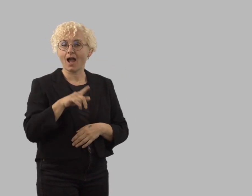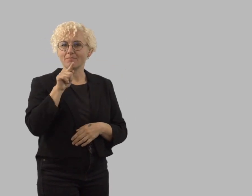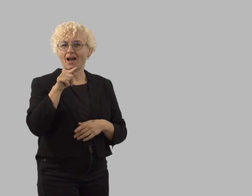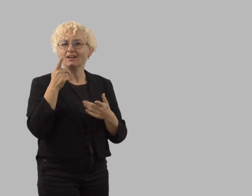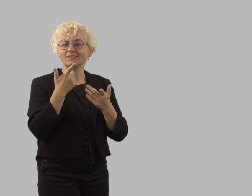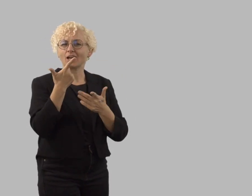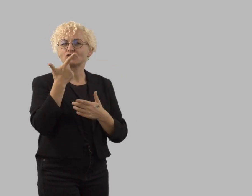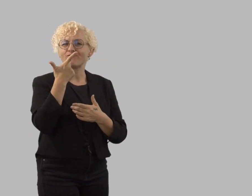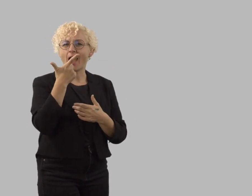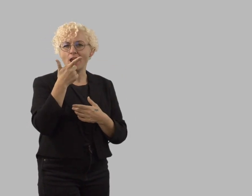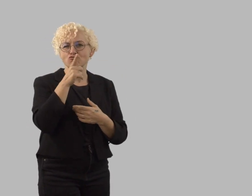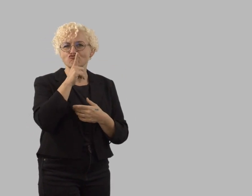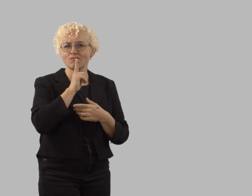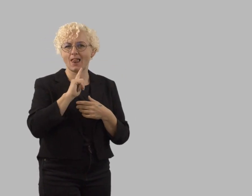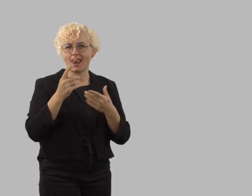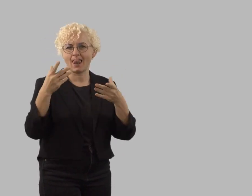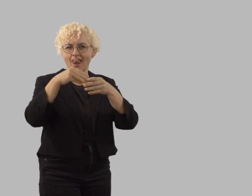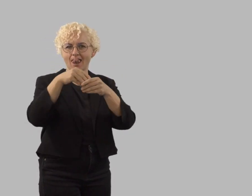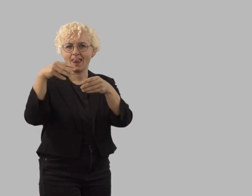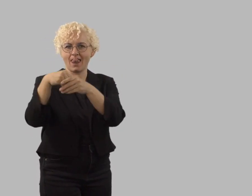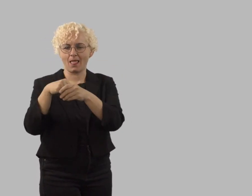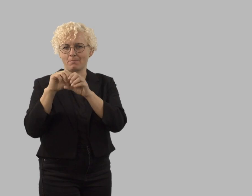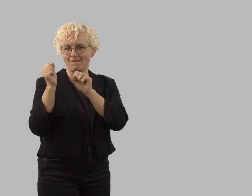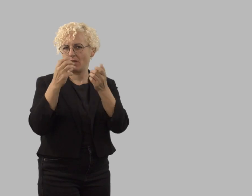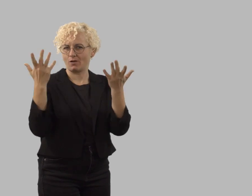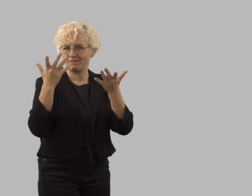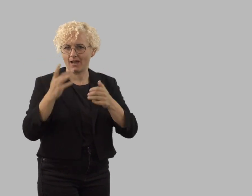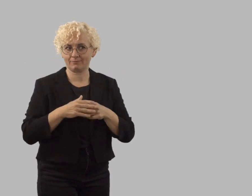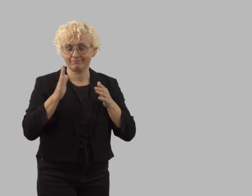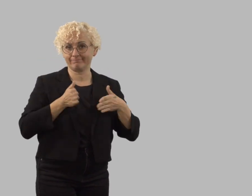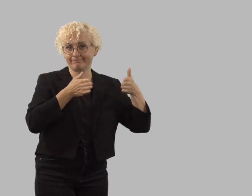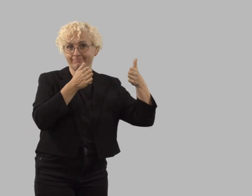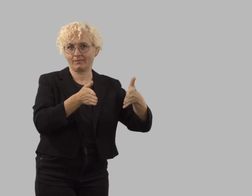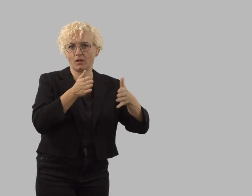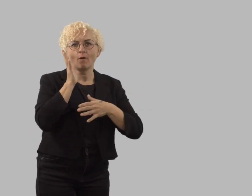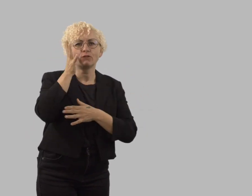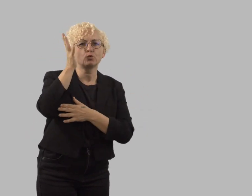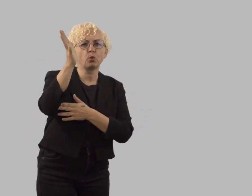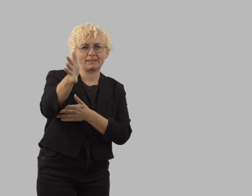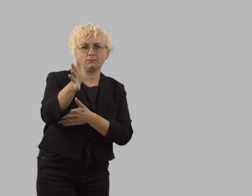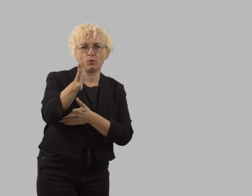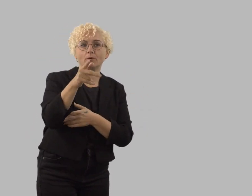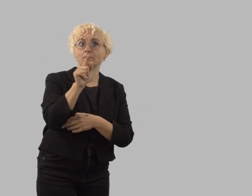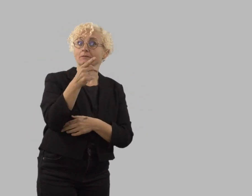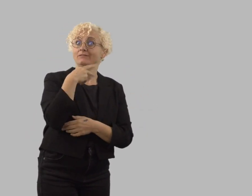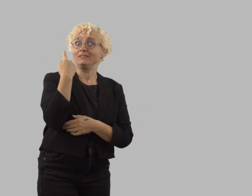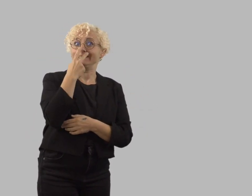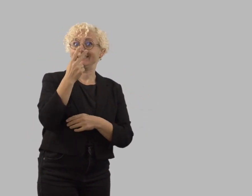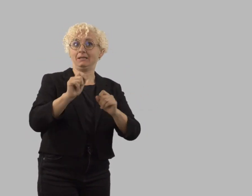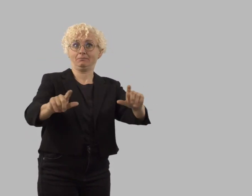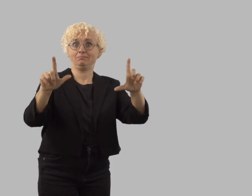Damit haben wir zwei gegenläufige Bewegungen. Beim Futurismus sieht man die Bewegung,